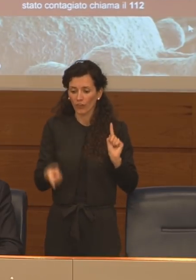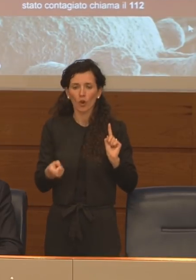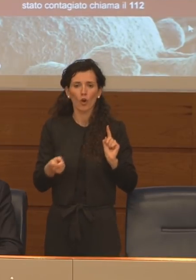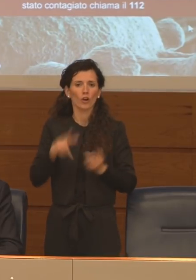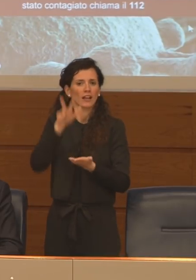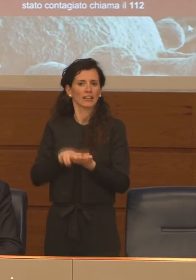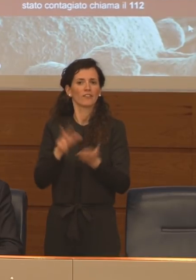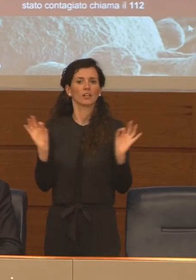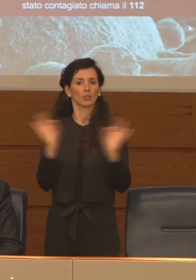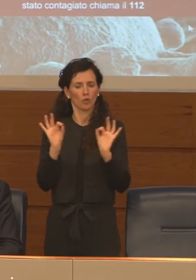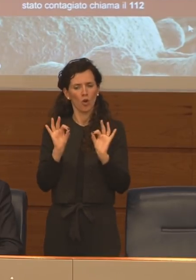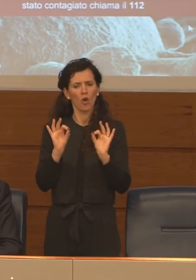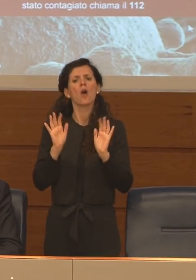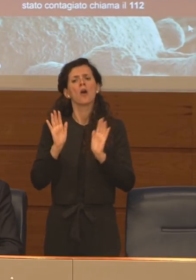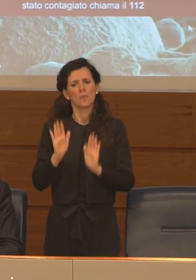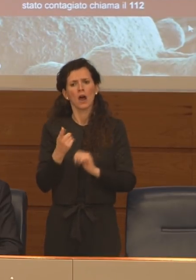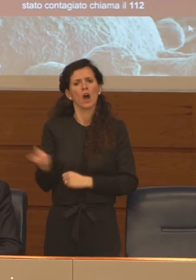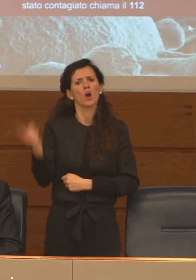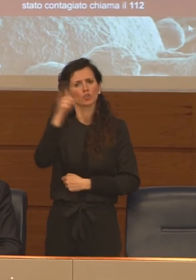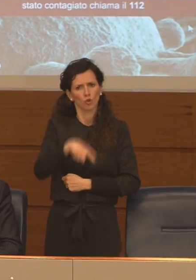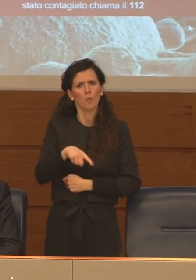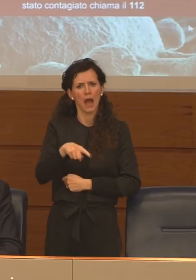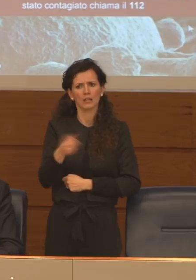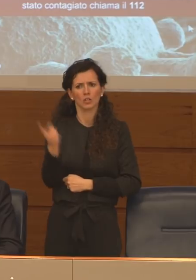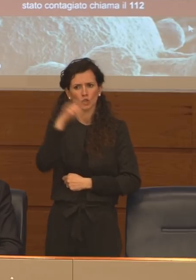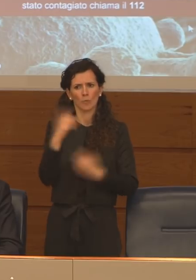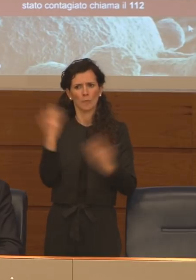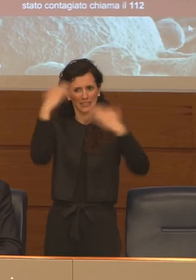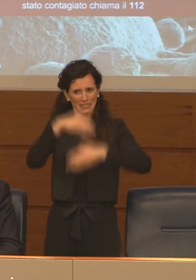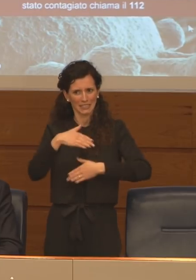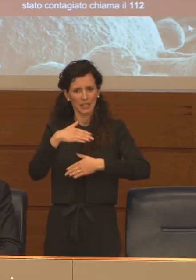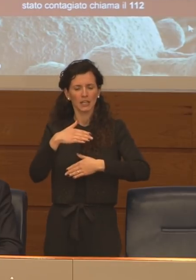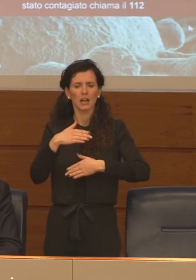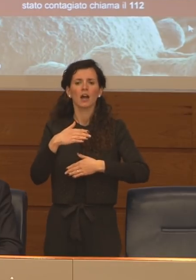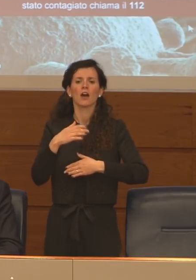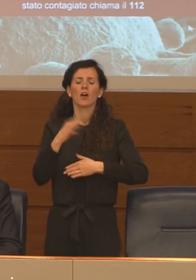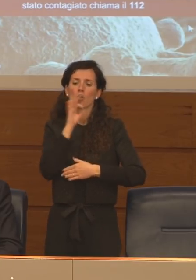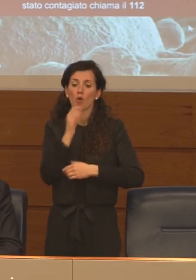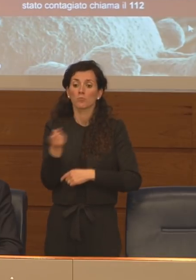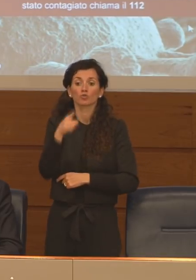domani al più tardi domani sera o dopodomani mattina avremo tutte le